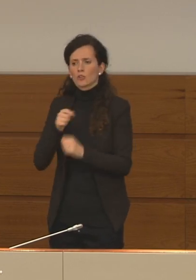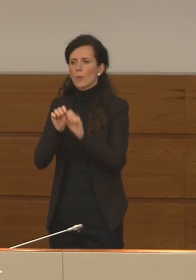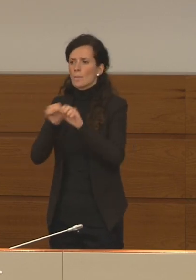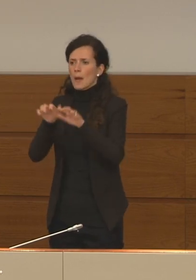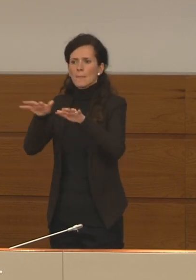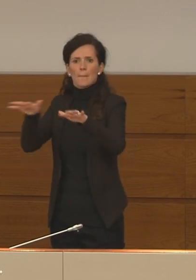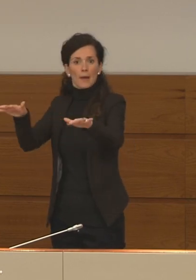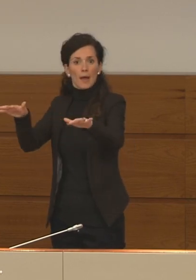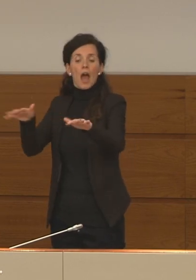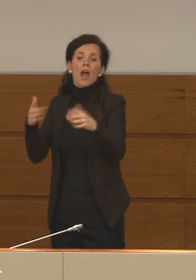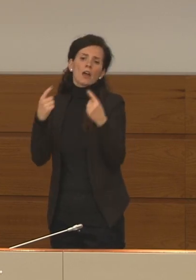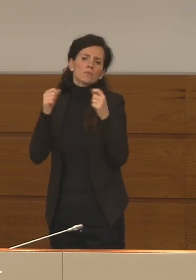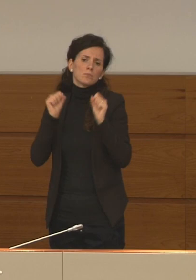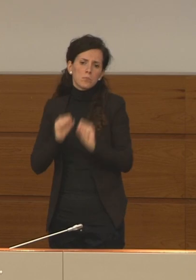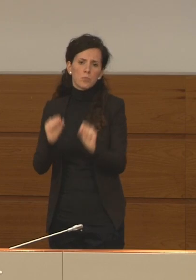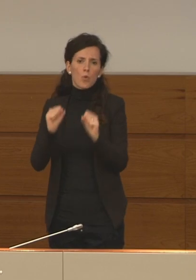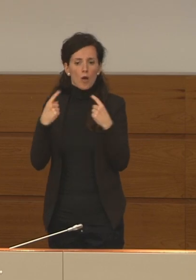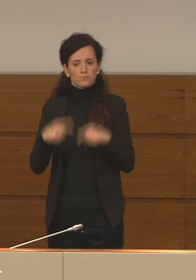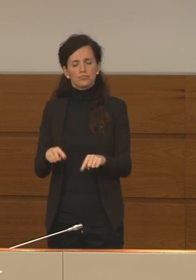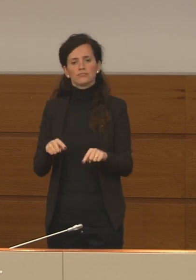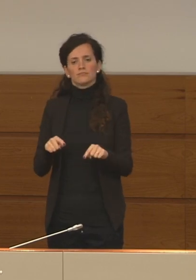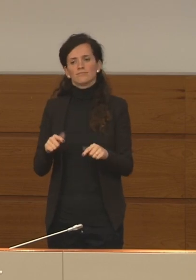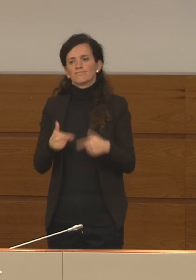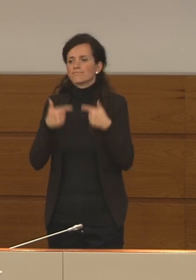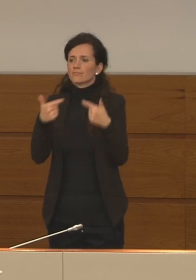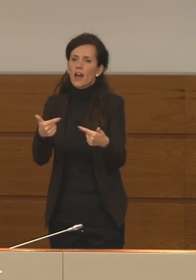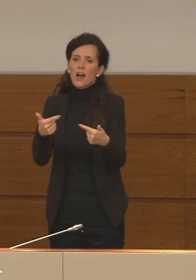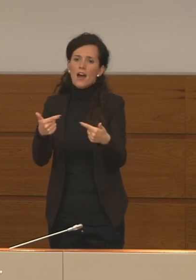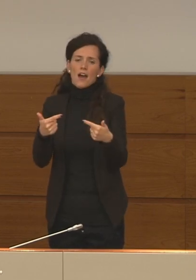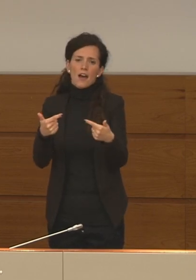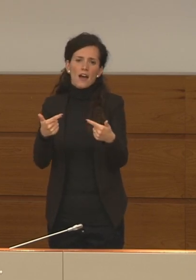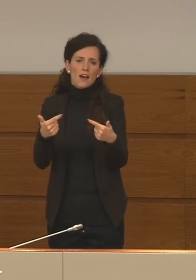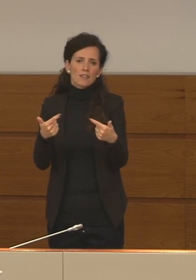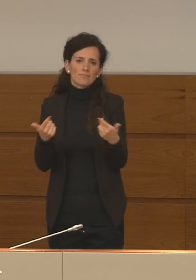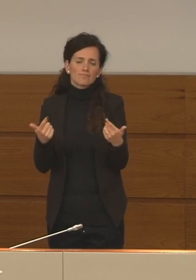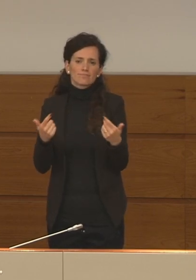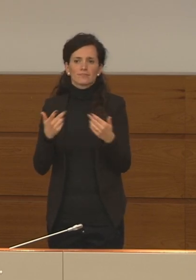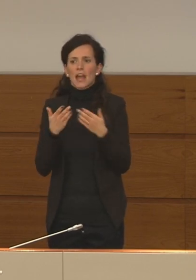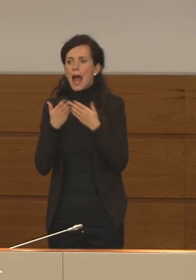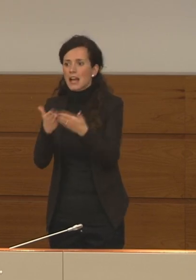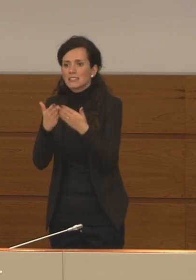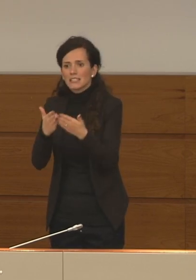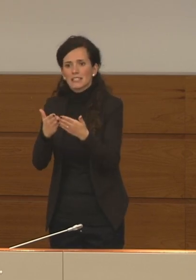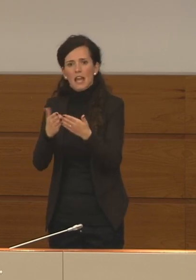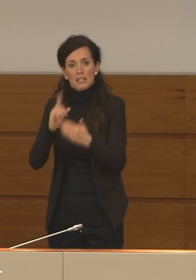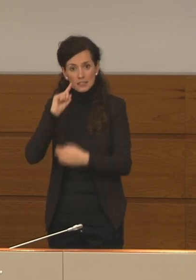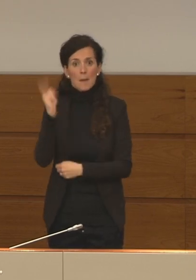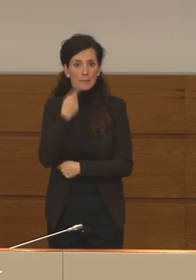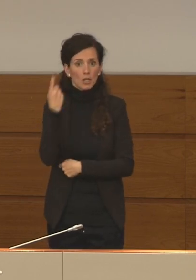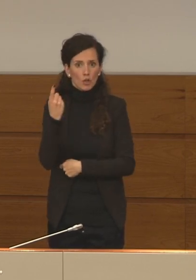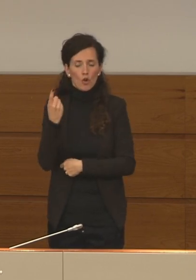ovviamente di garantire una migliore assistenza laddove sia necessaria.